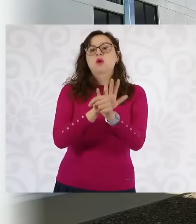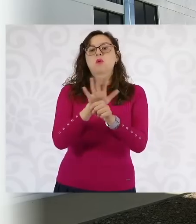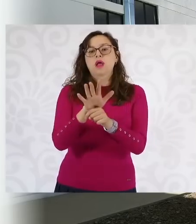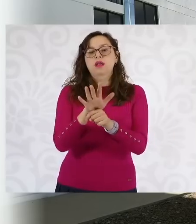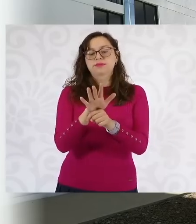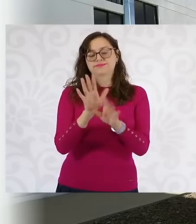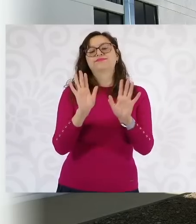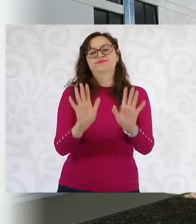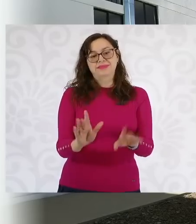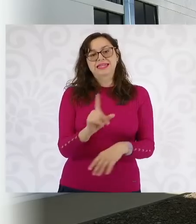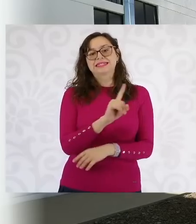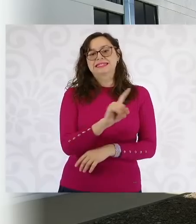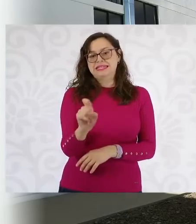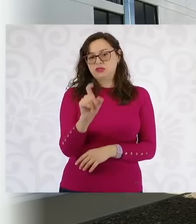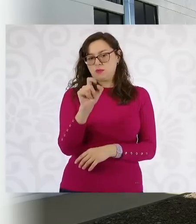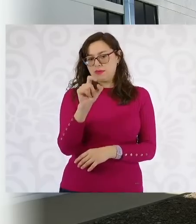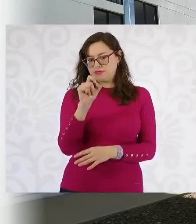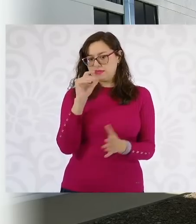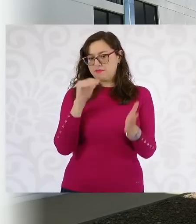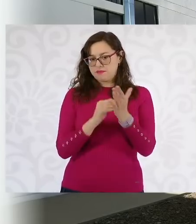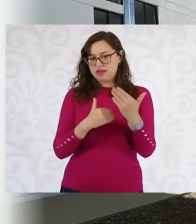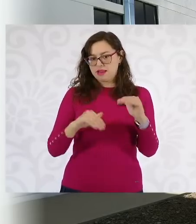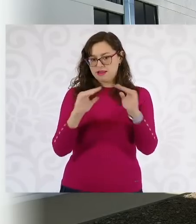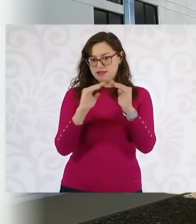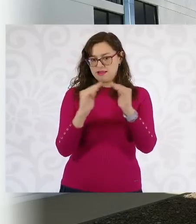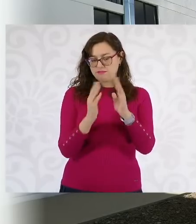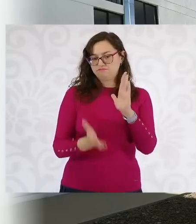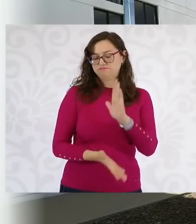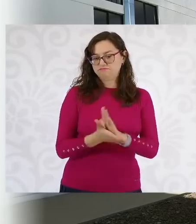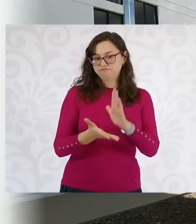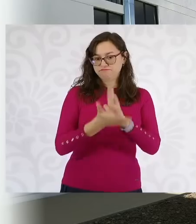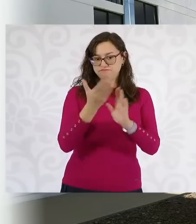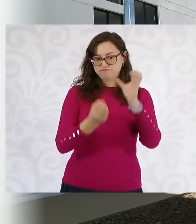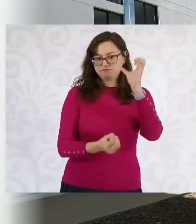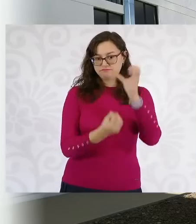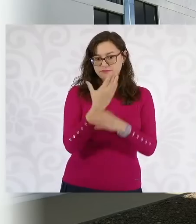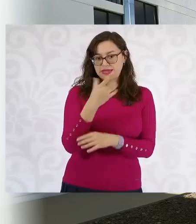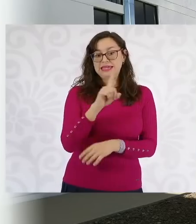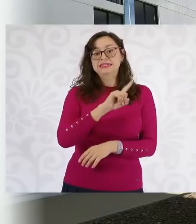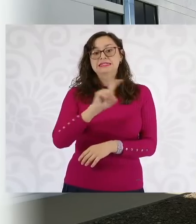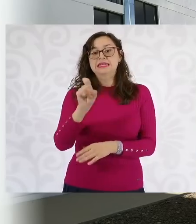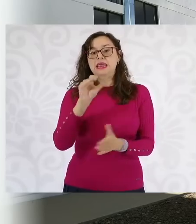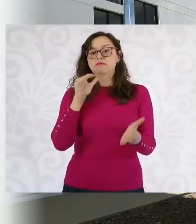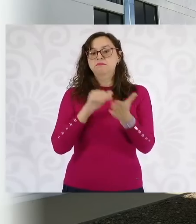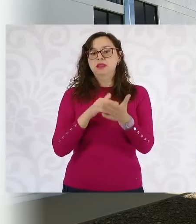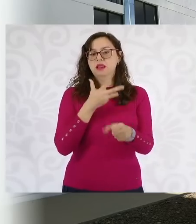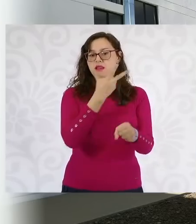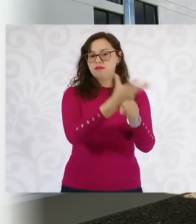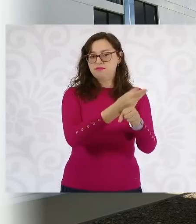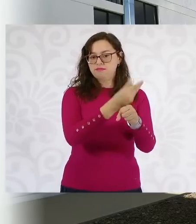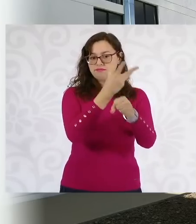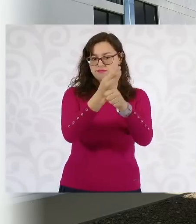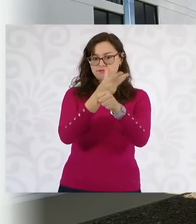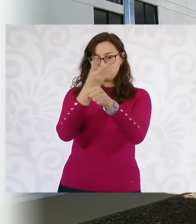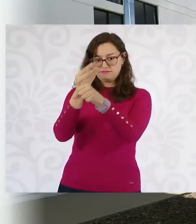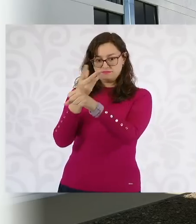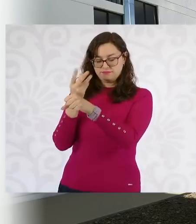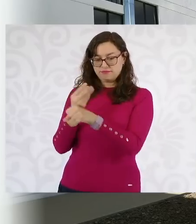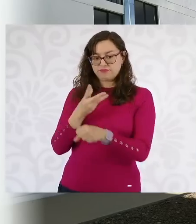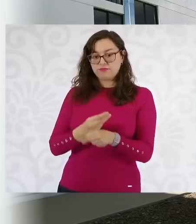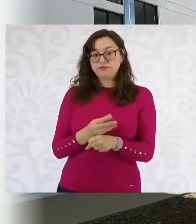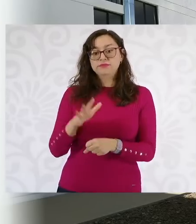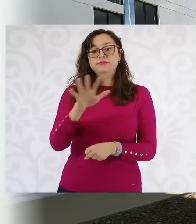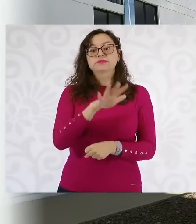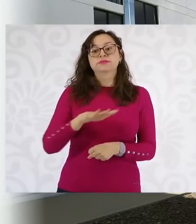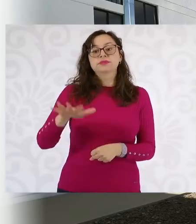120,000 viviendas nuevas son 100,000 acciones de mejoramiento en la zona oriente del Estado